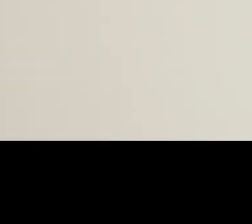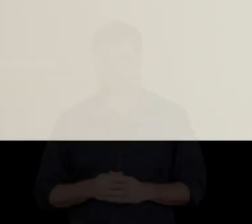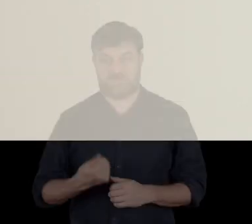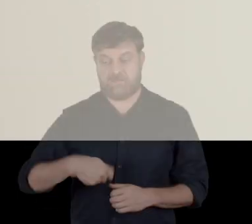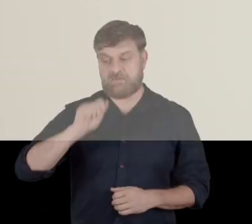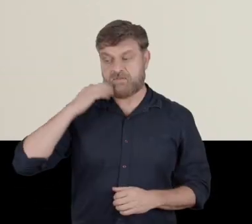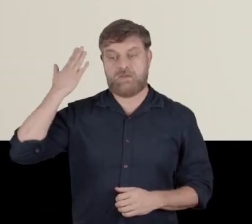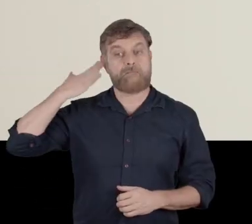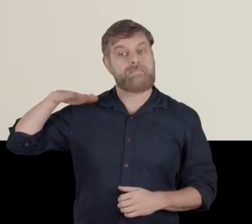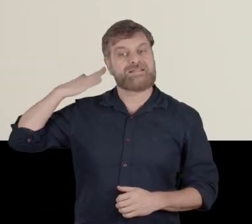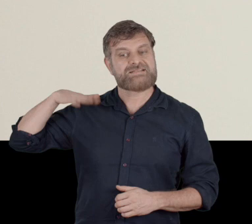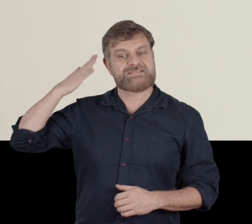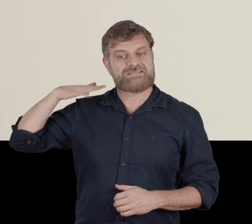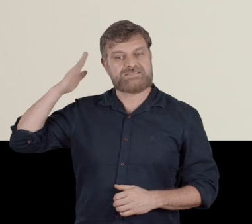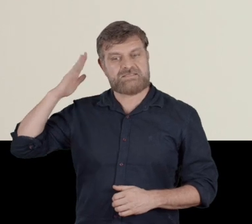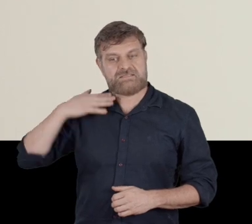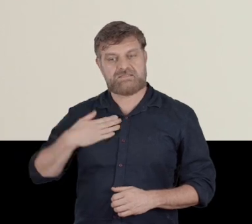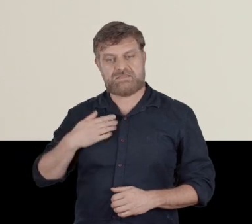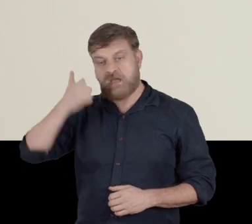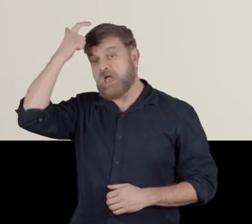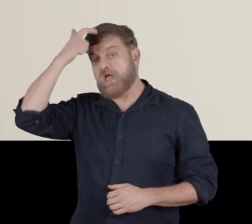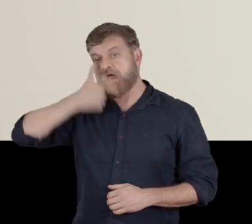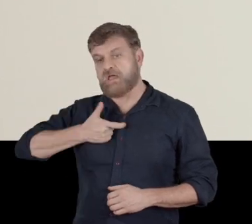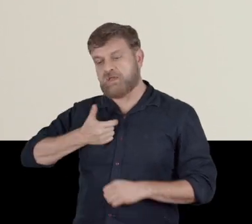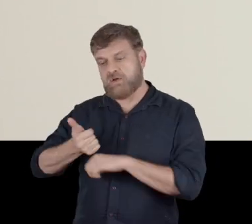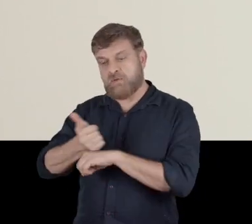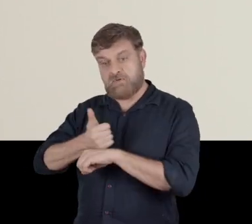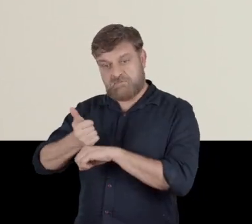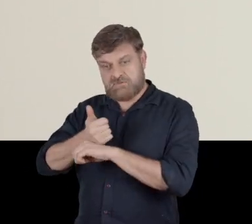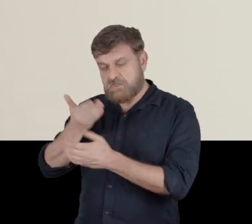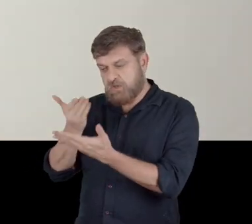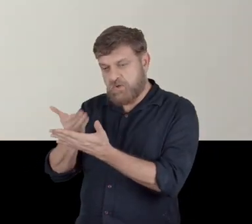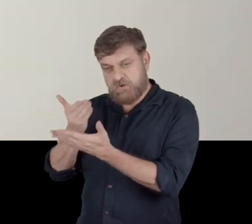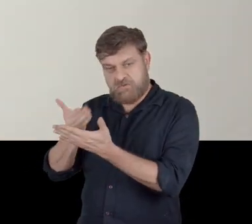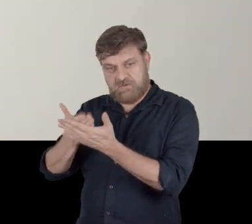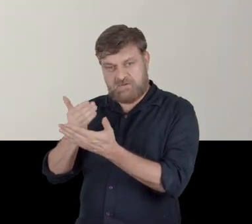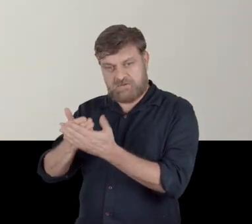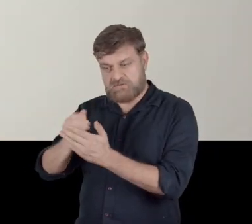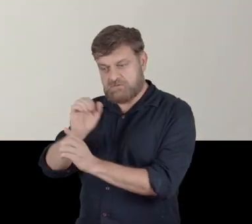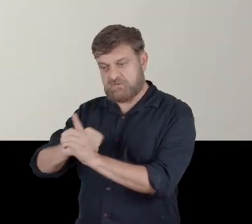Meu nome é Patrícia Santana, eu sou antropóloga, historiadora da arte,